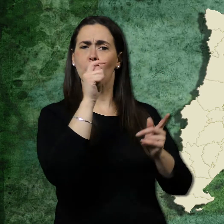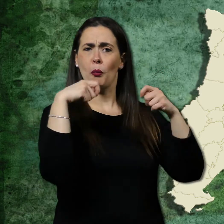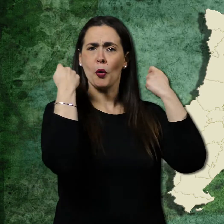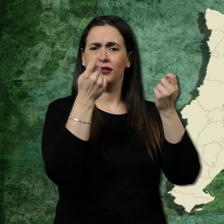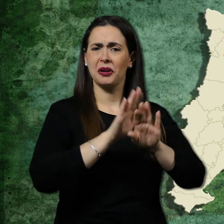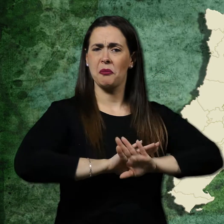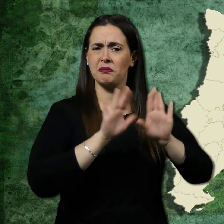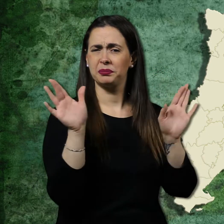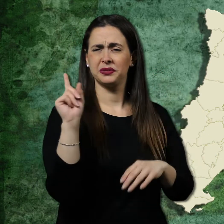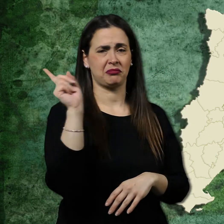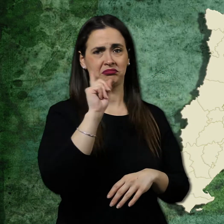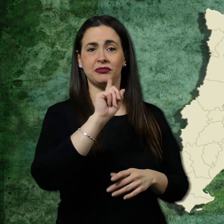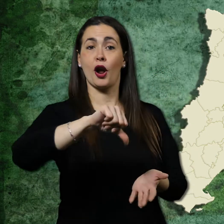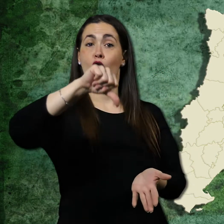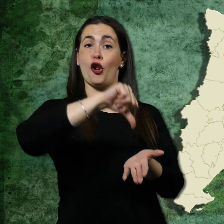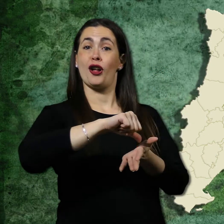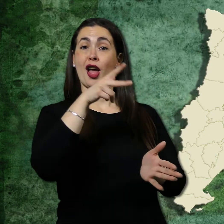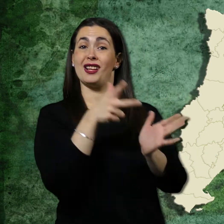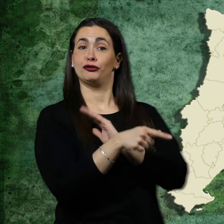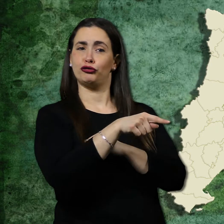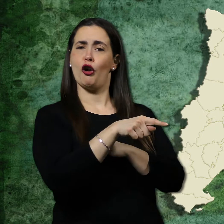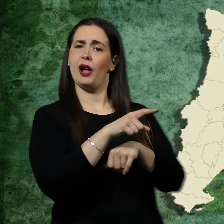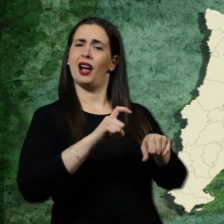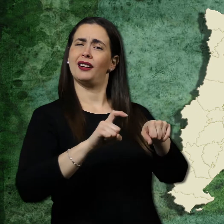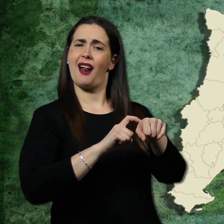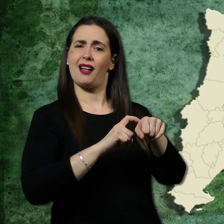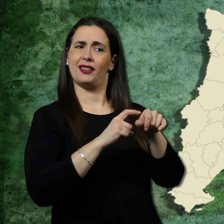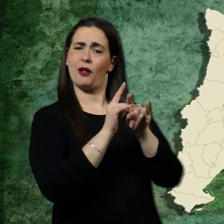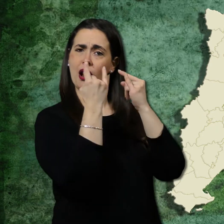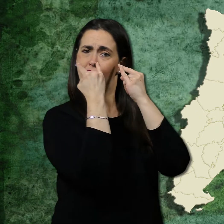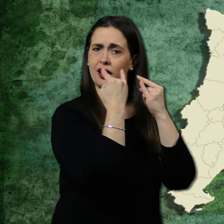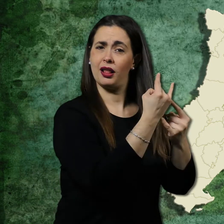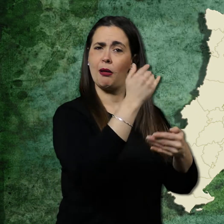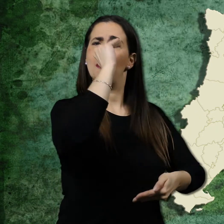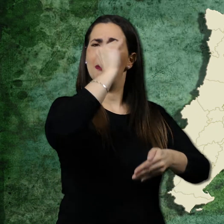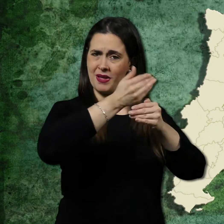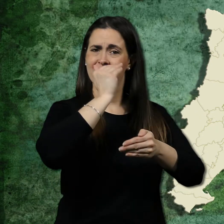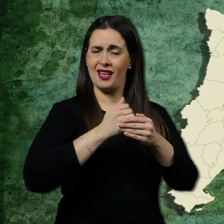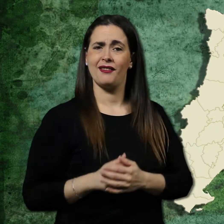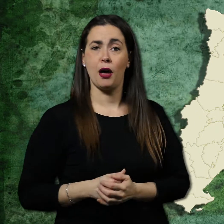A més del monestir, el nucli històric compta amb un atractiu caràcter medieval,